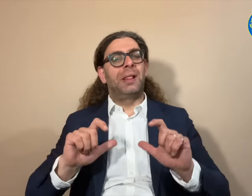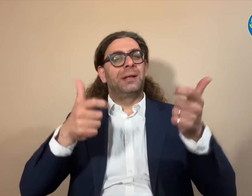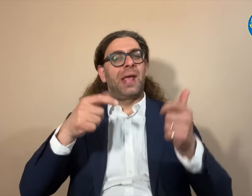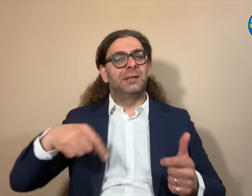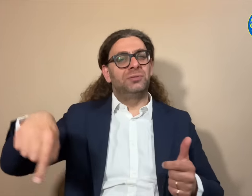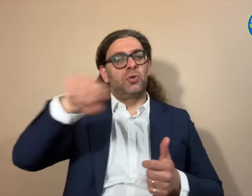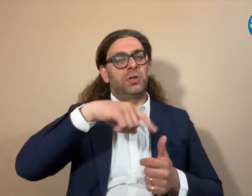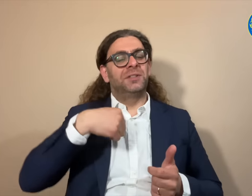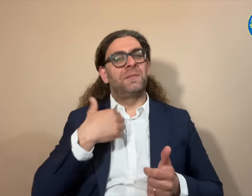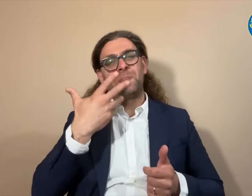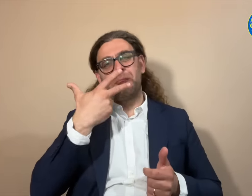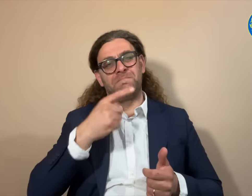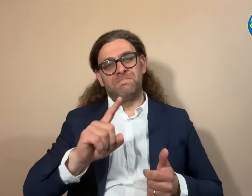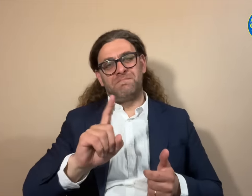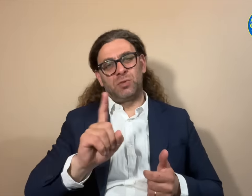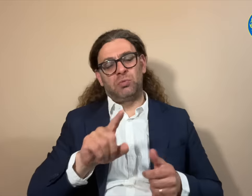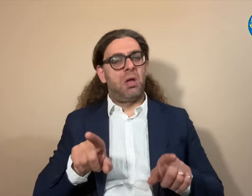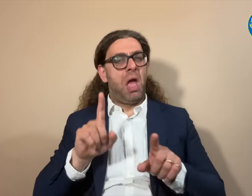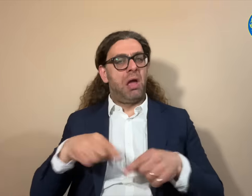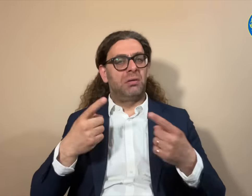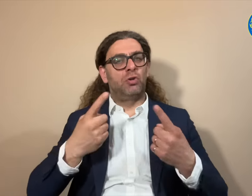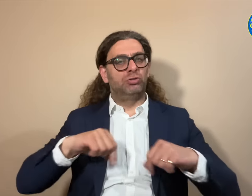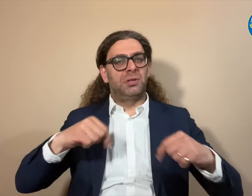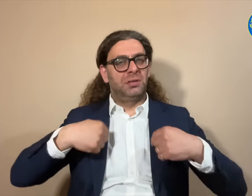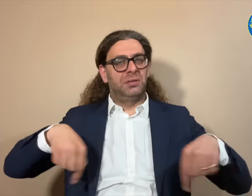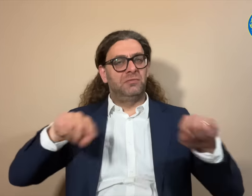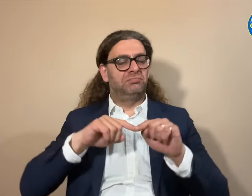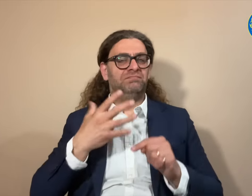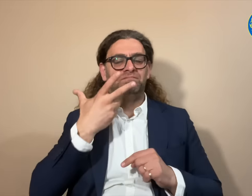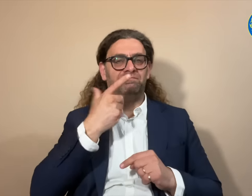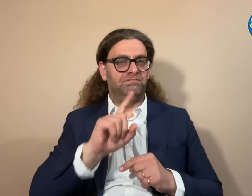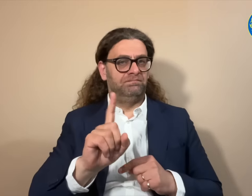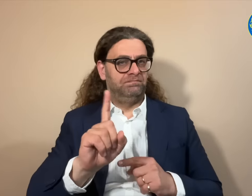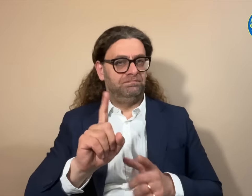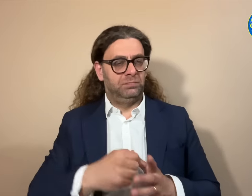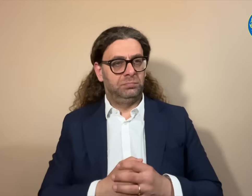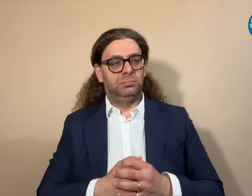sui social da parte di alcuni che non sono piaciute né a me né al Consiglio Direttivo.